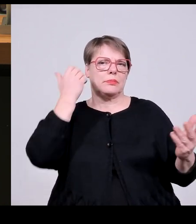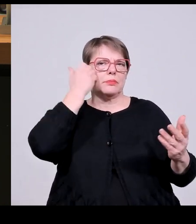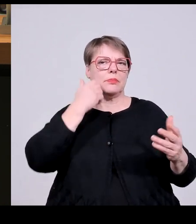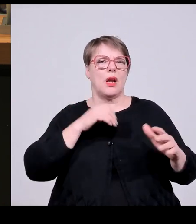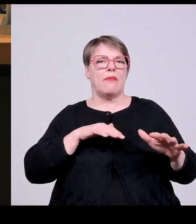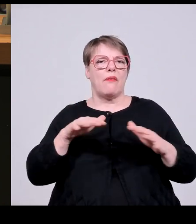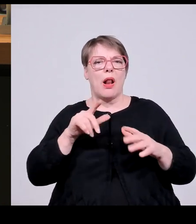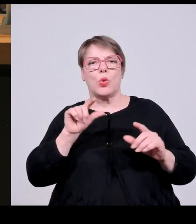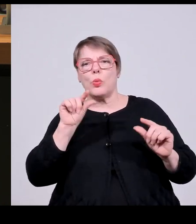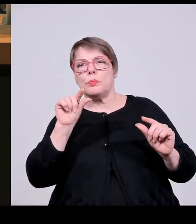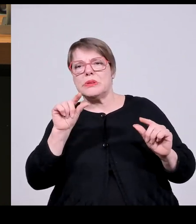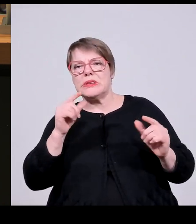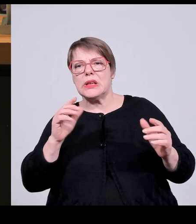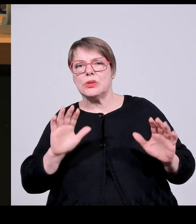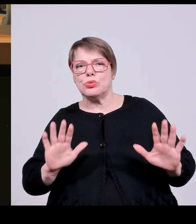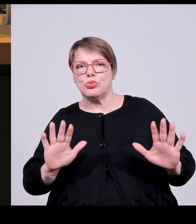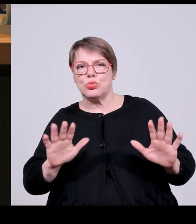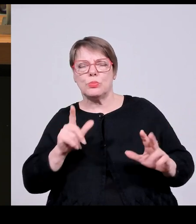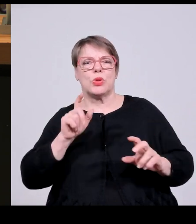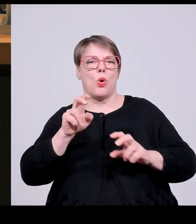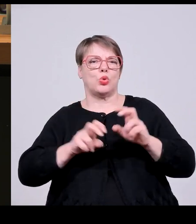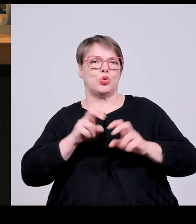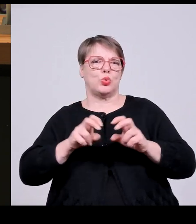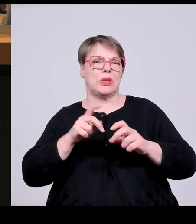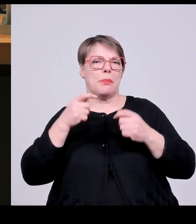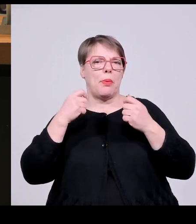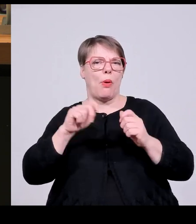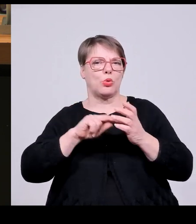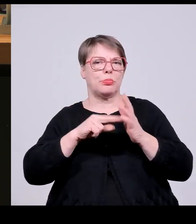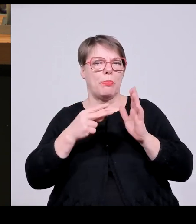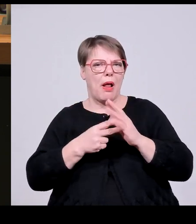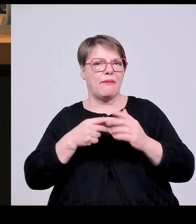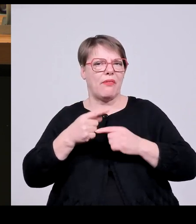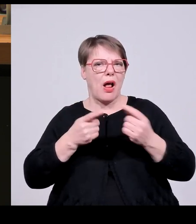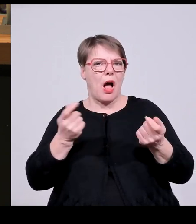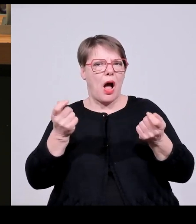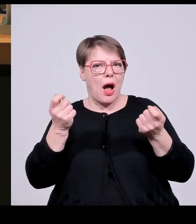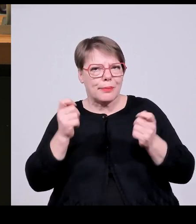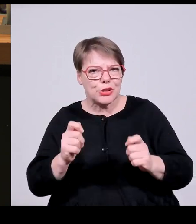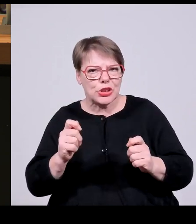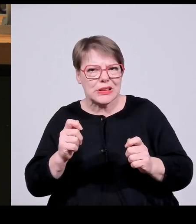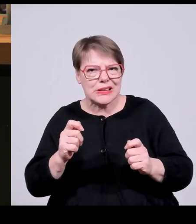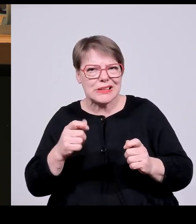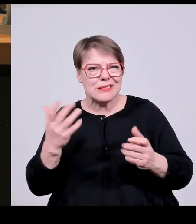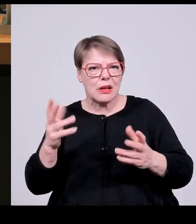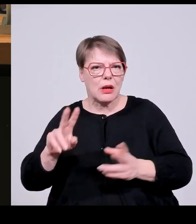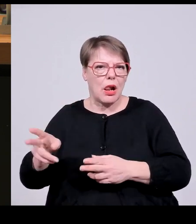beteiligt sein. Sollten wir da mal mit den Kolleginnen und Kollegen im Deutschen Bundestag reden? Die haben sich das auch vorgenommen.